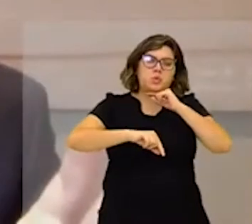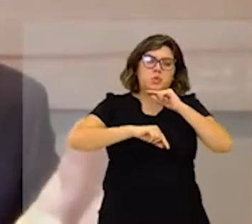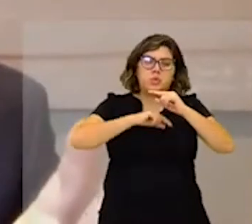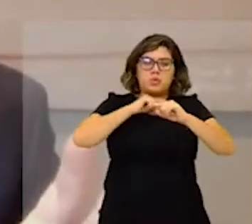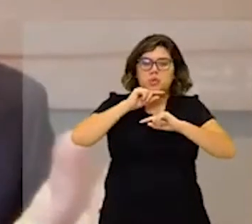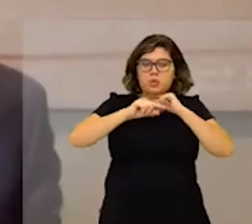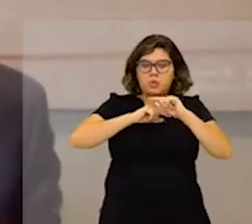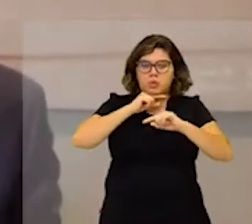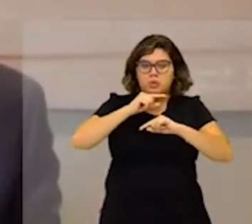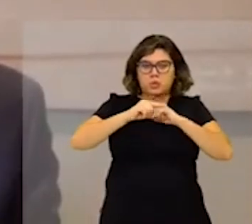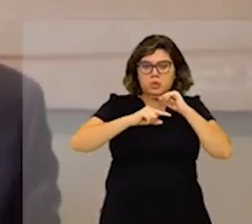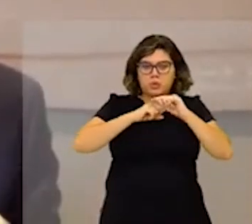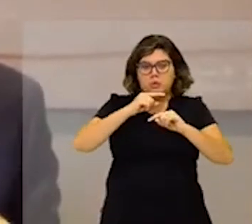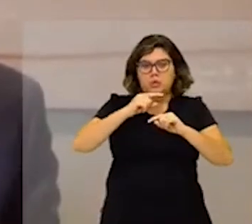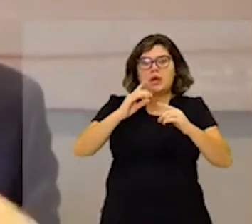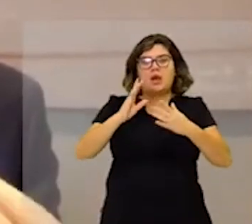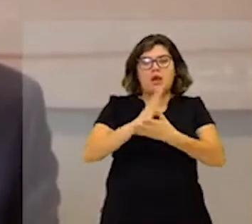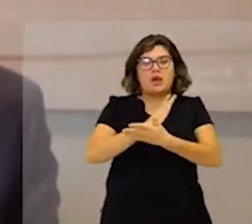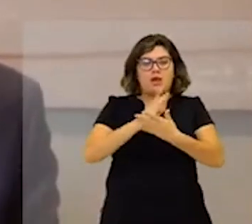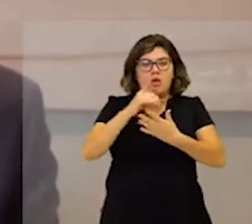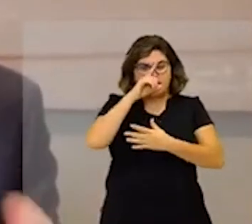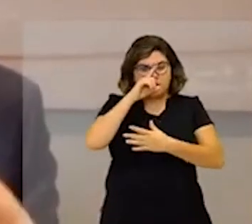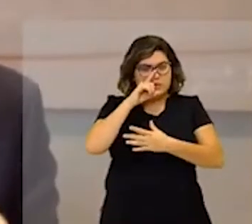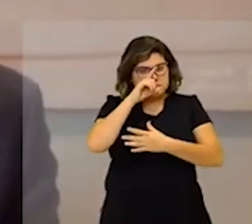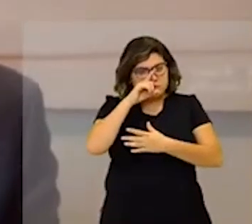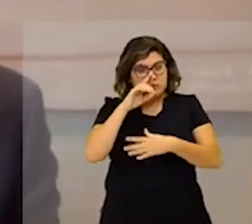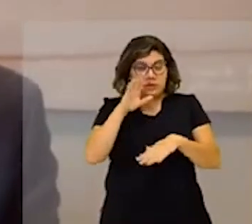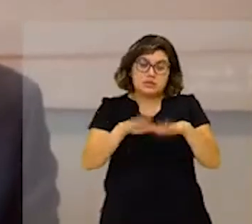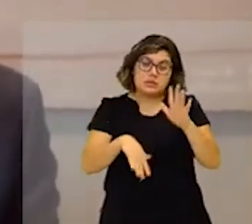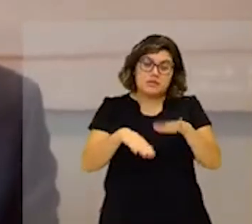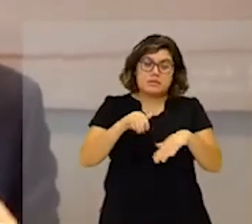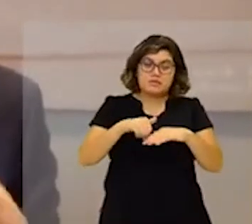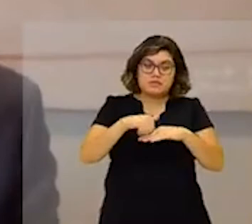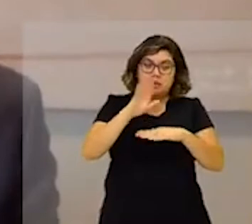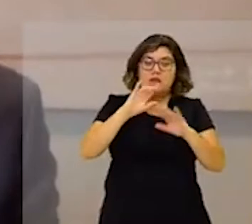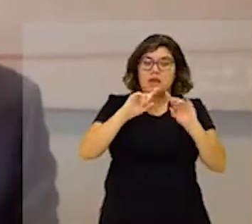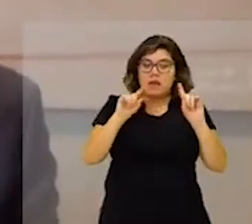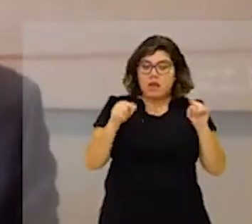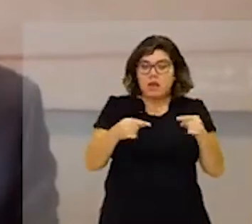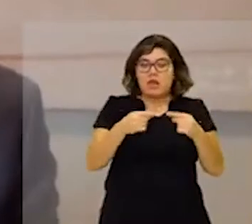funcionalidade disso tem dentro de talvez a medida mais adequada seria mediante uma alteração do